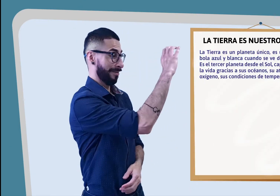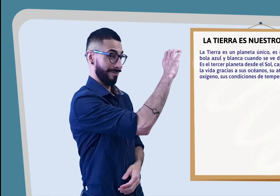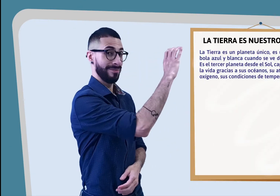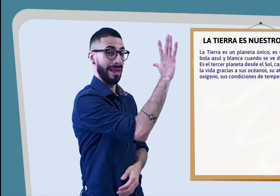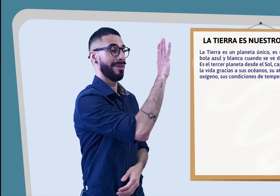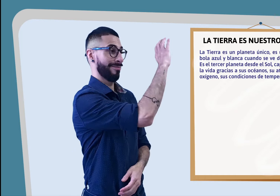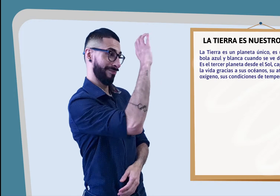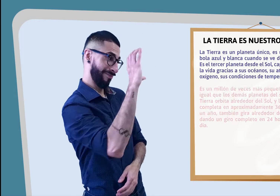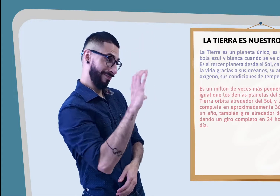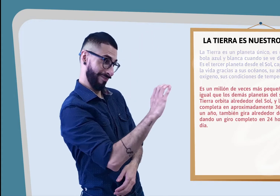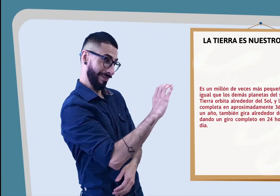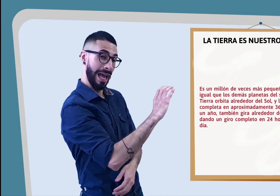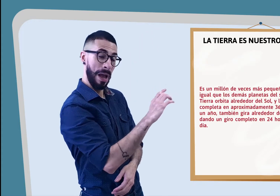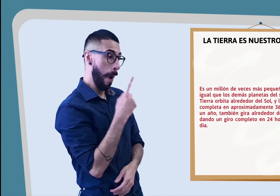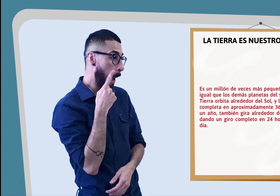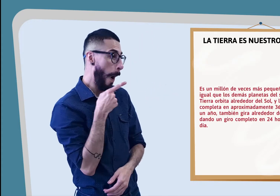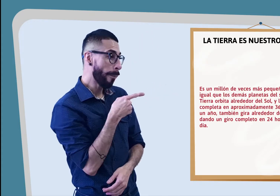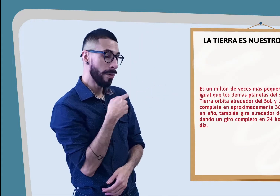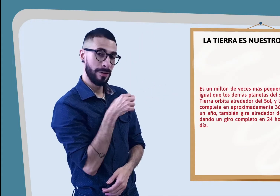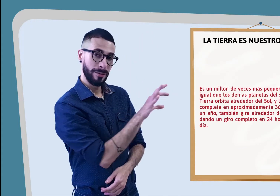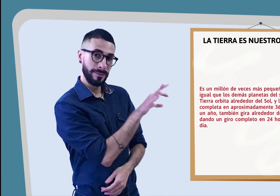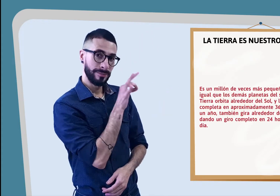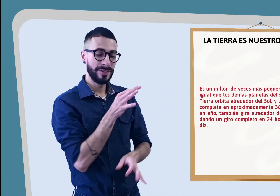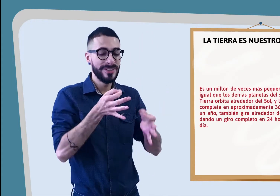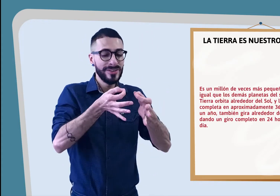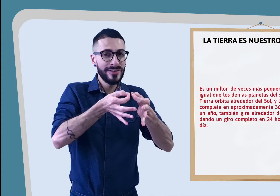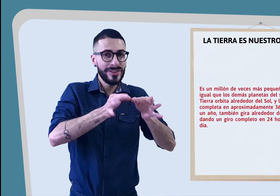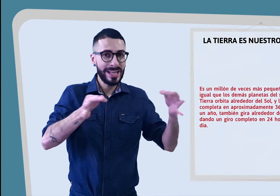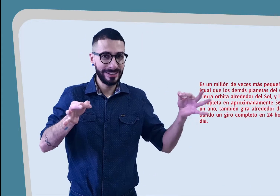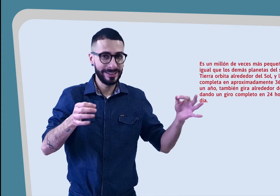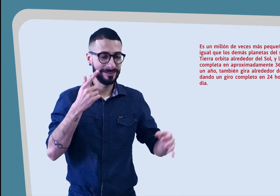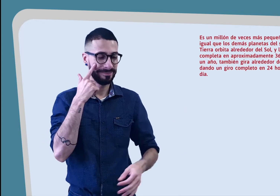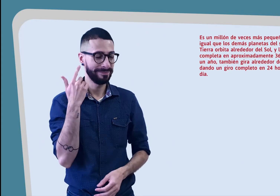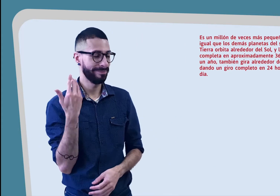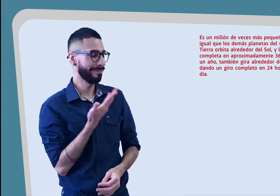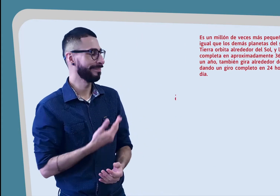Vamos con el segundo párrafo. De allí escogeré la siguiente frase.